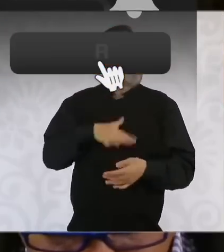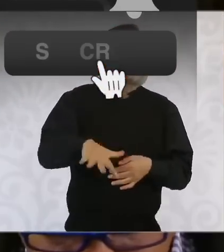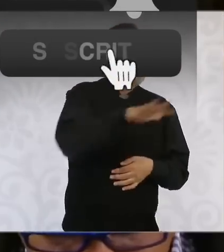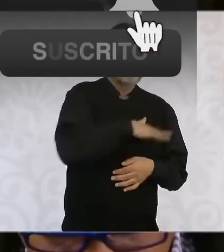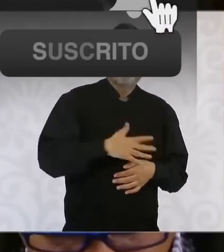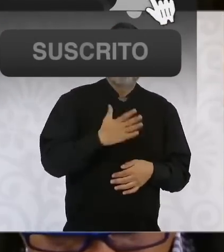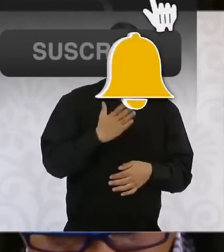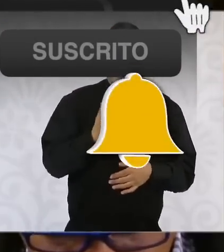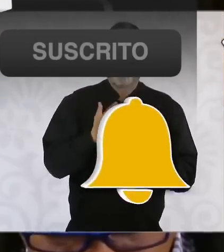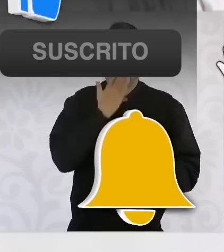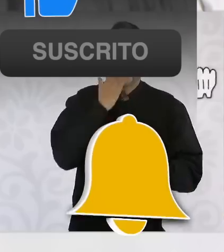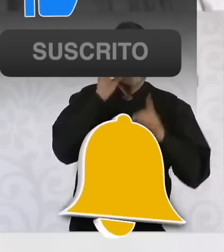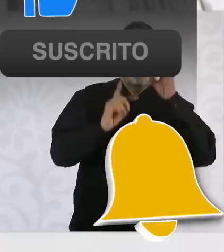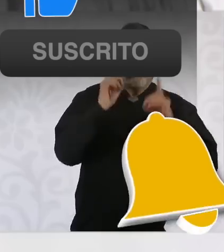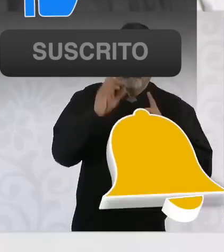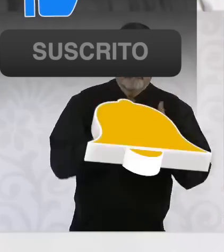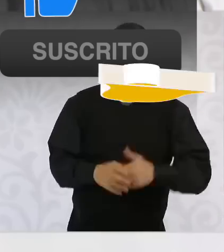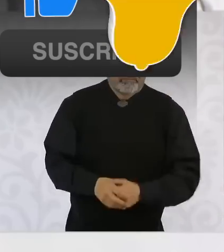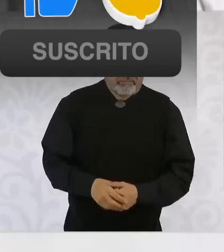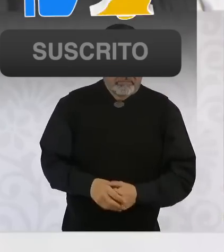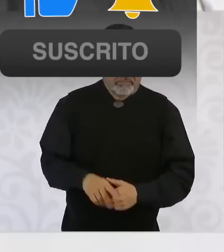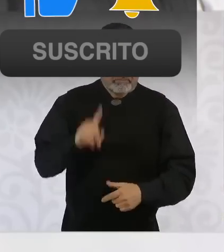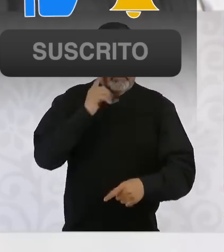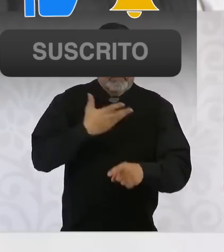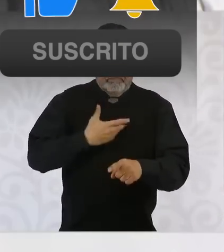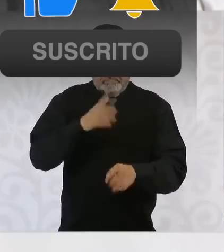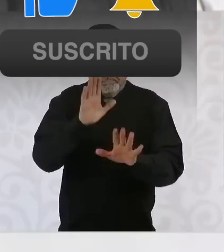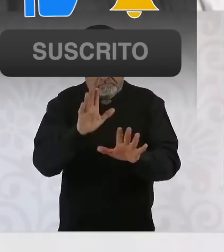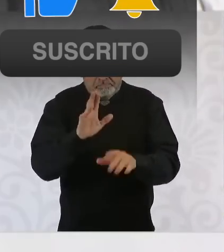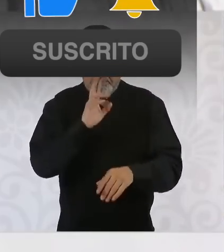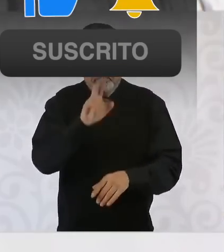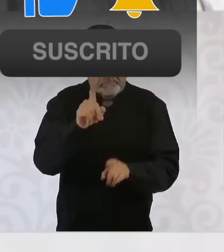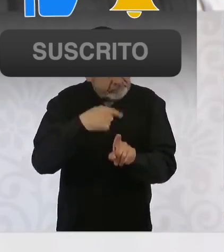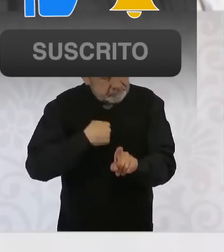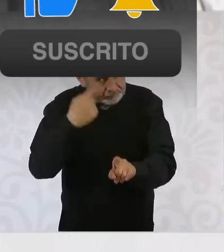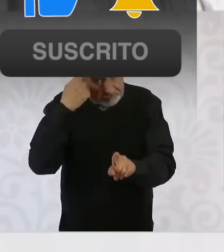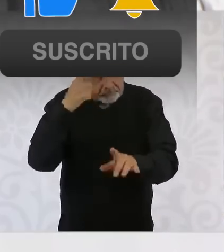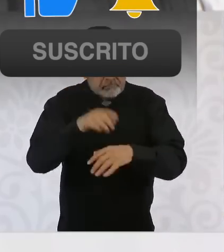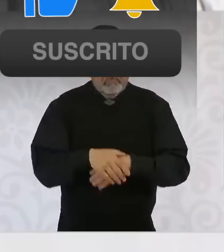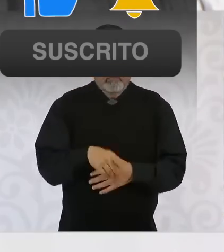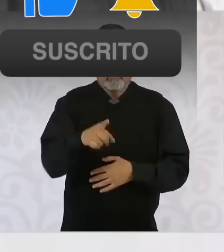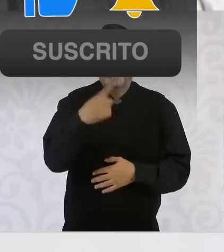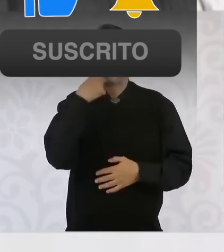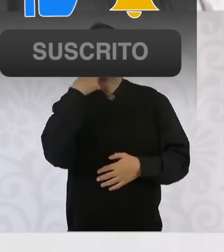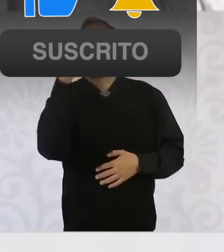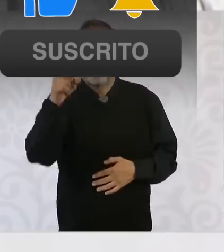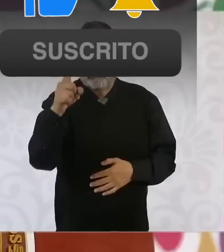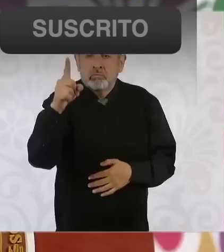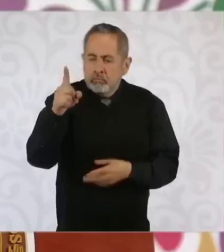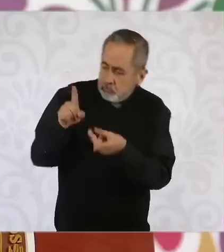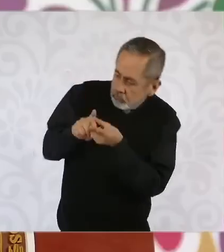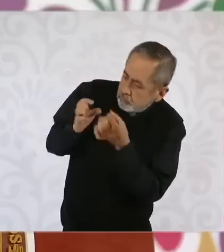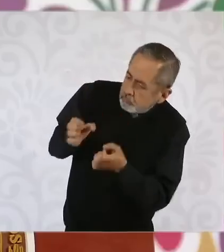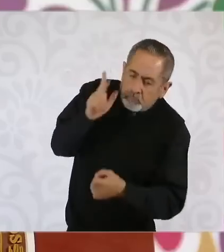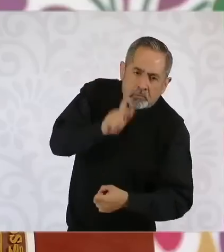con es que mira cuando uno pienso yo no acusa a alguien pues tiene que tener prueba Sí pues